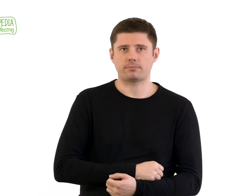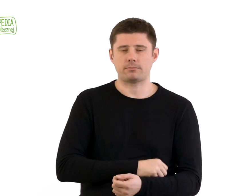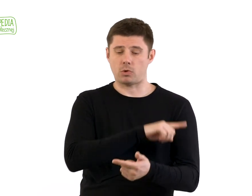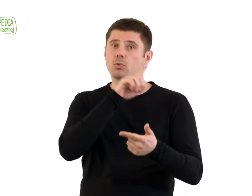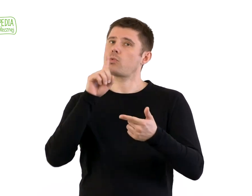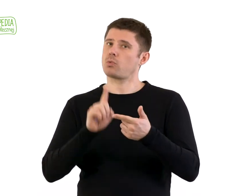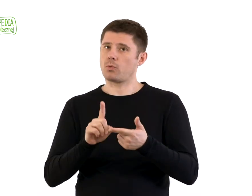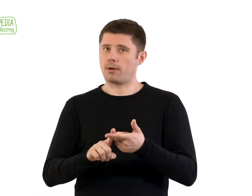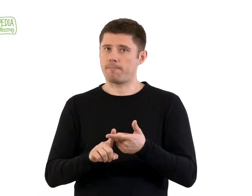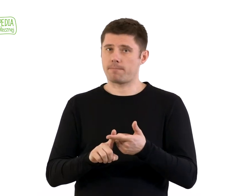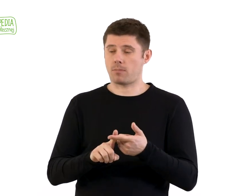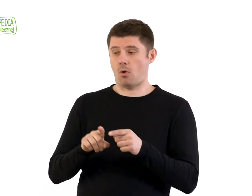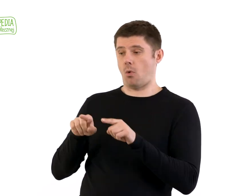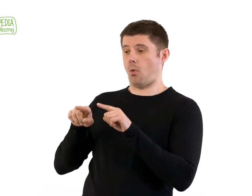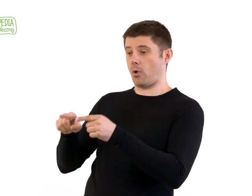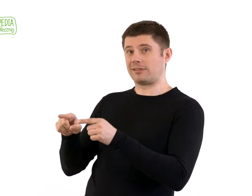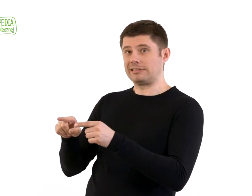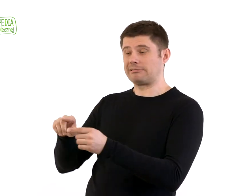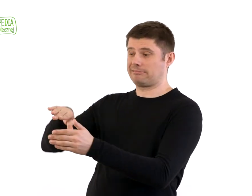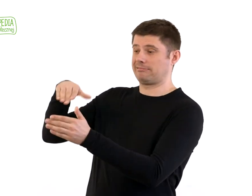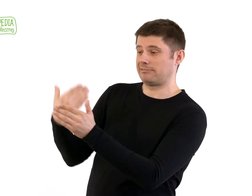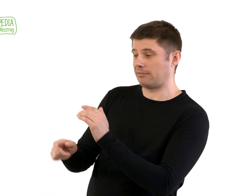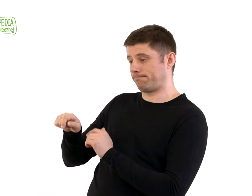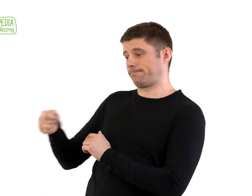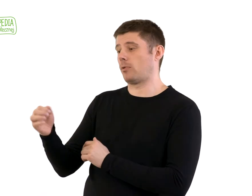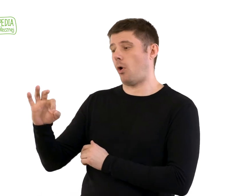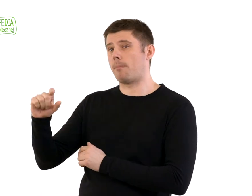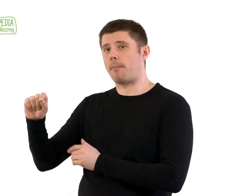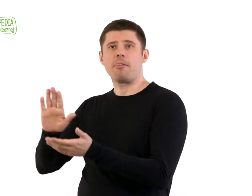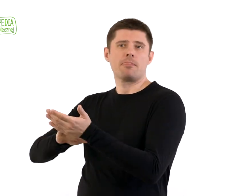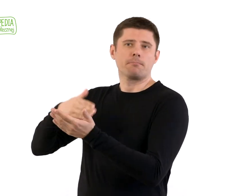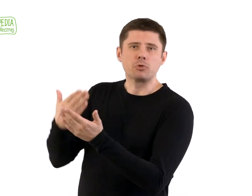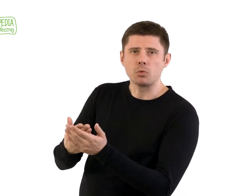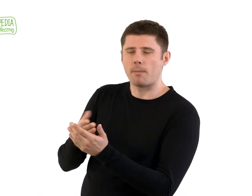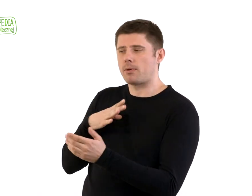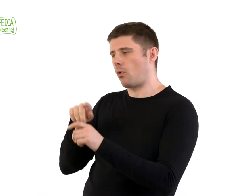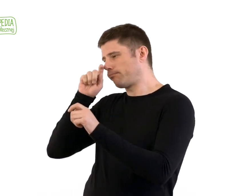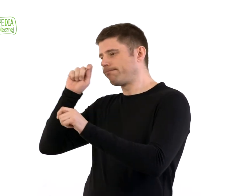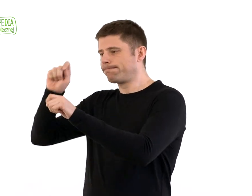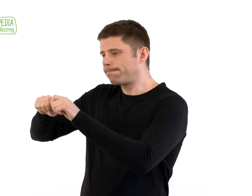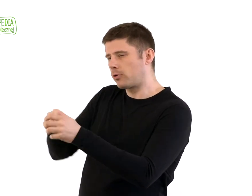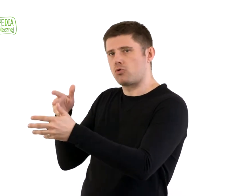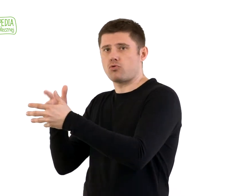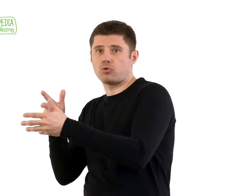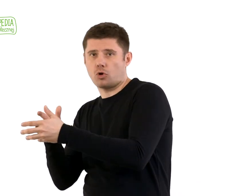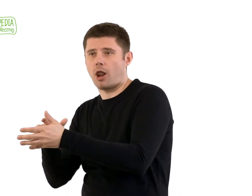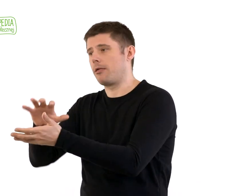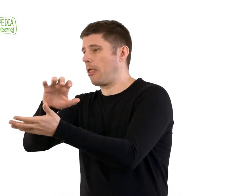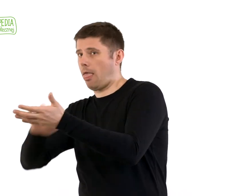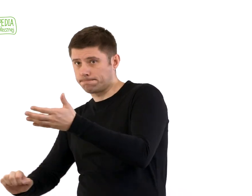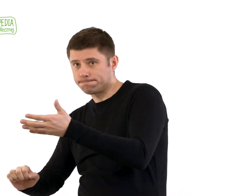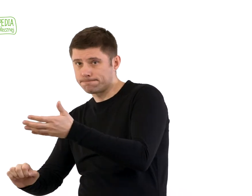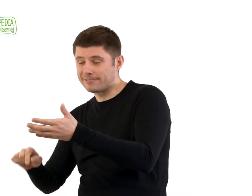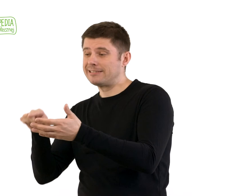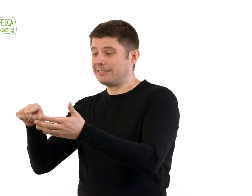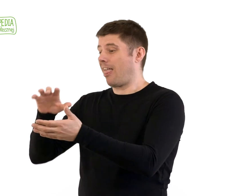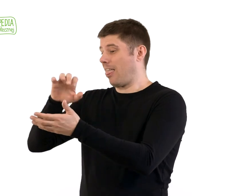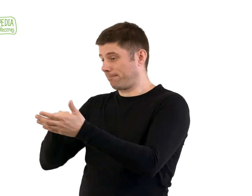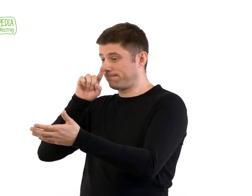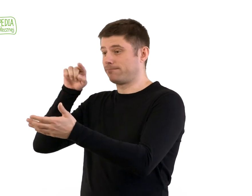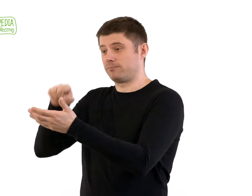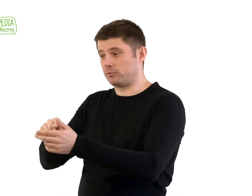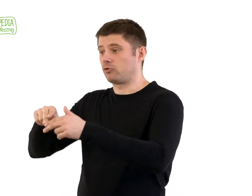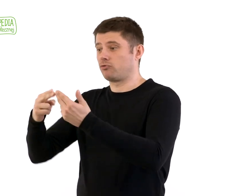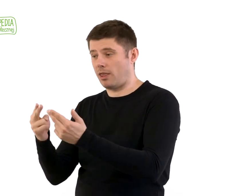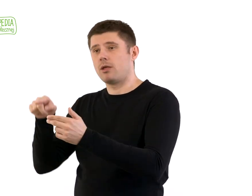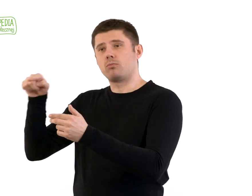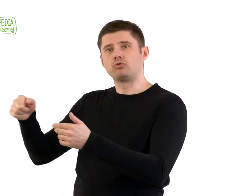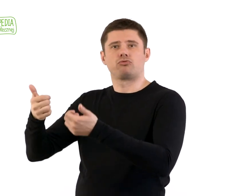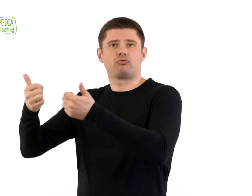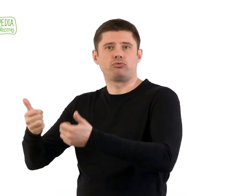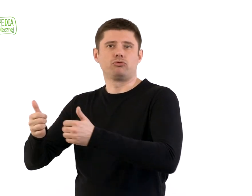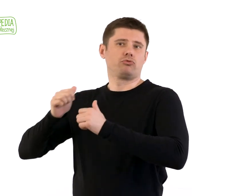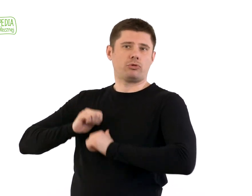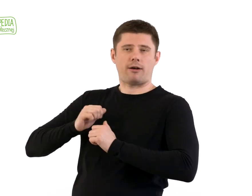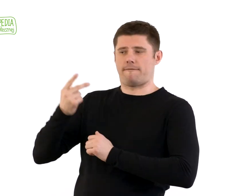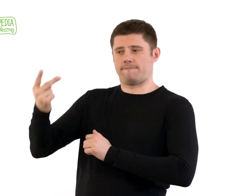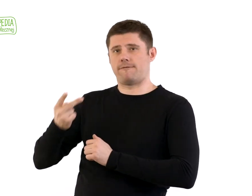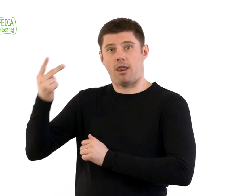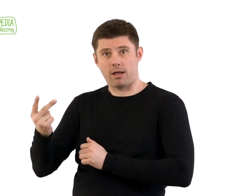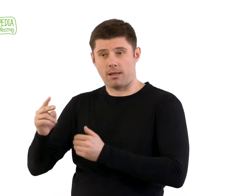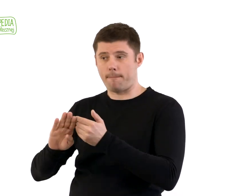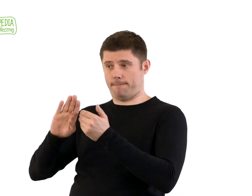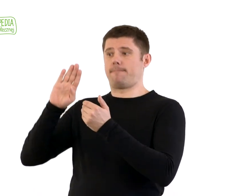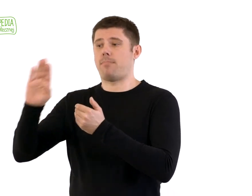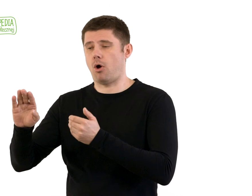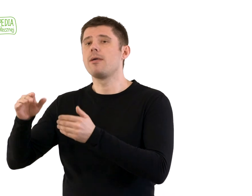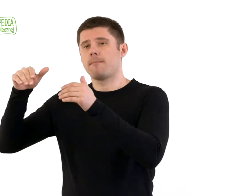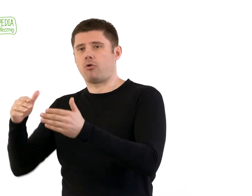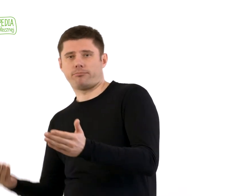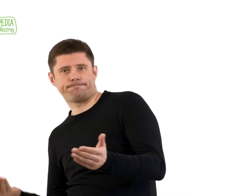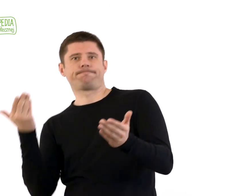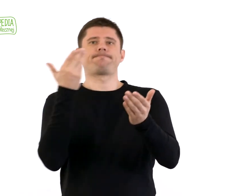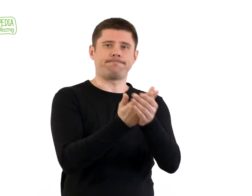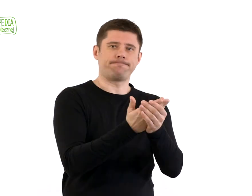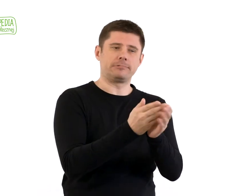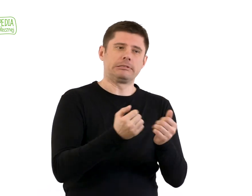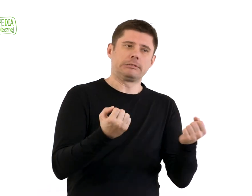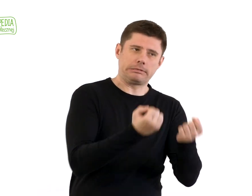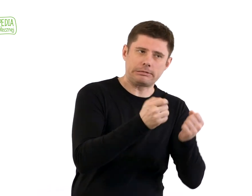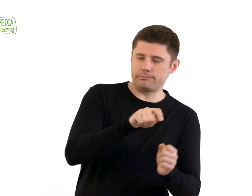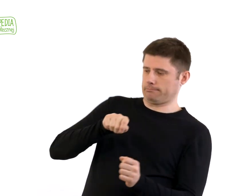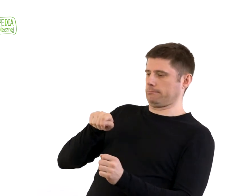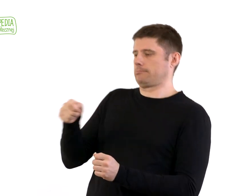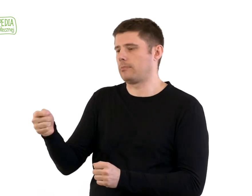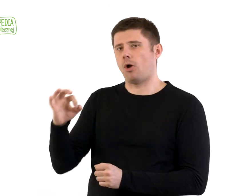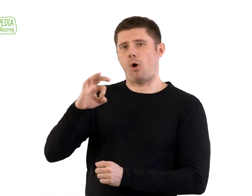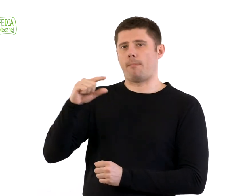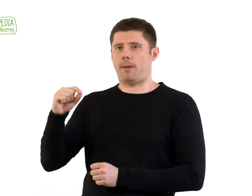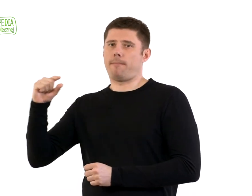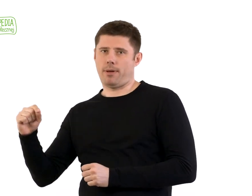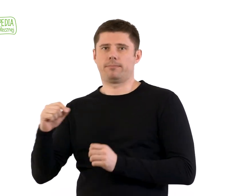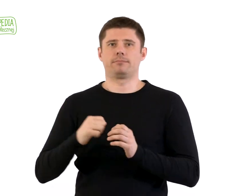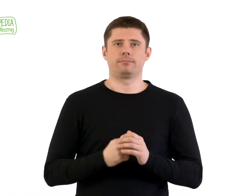jeśli organizacja utraci status OPP (np. w wyniku kontroli), może złożyć wniosek o ponowne jego nadanie po dwóch latach od wyrejestrowania tego statusu.